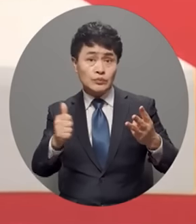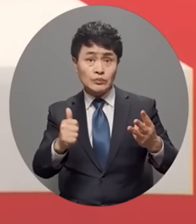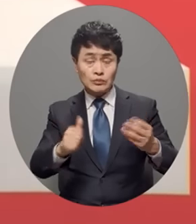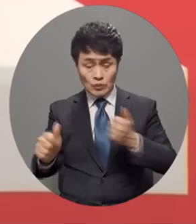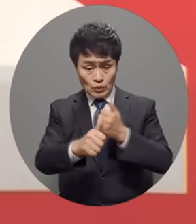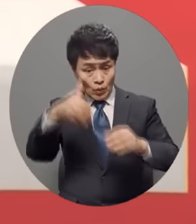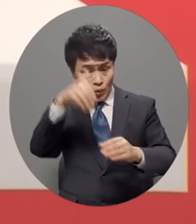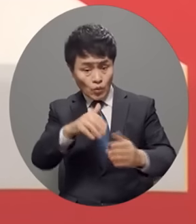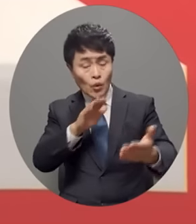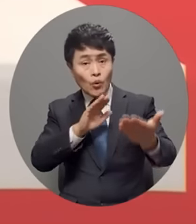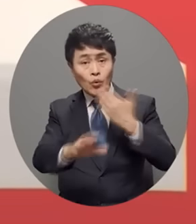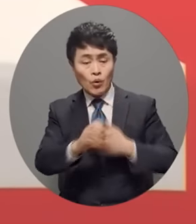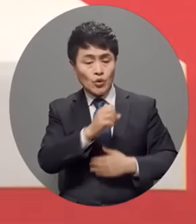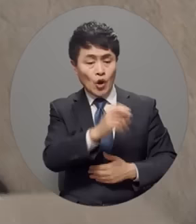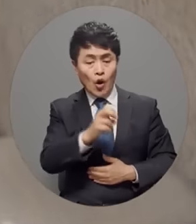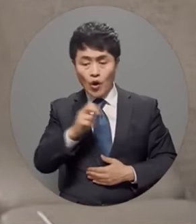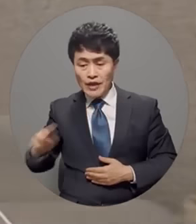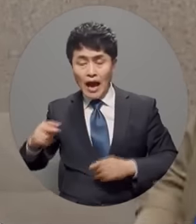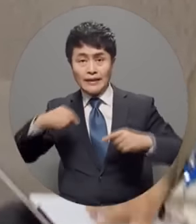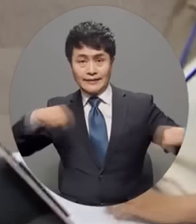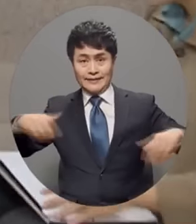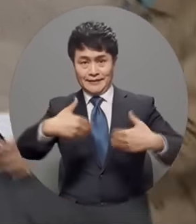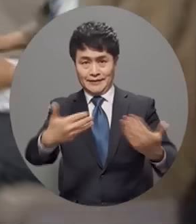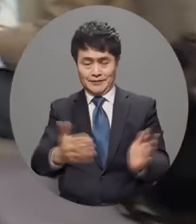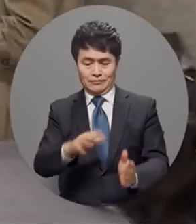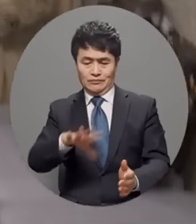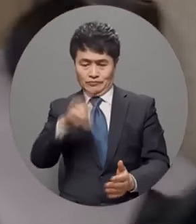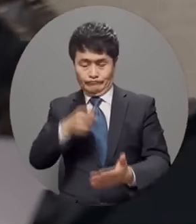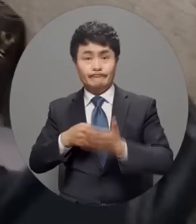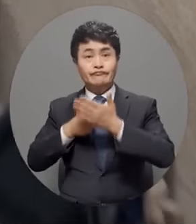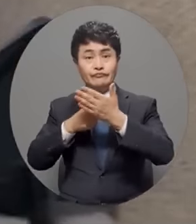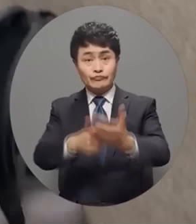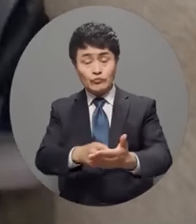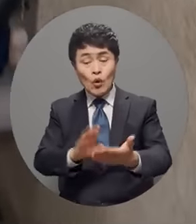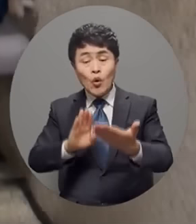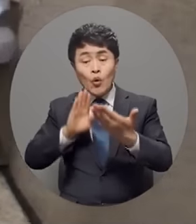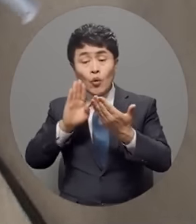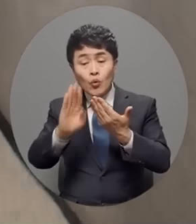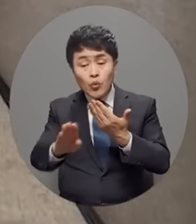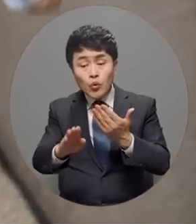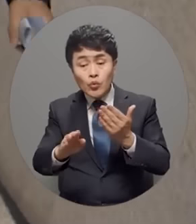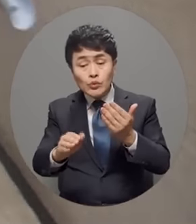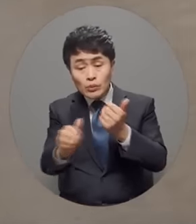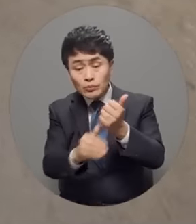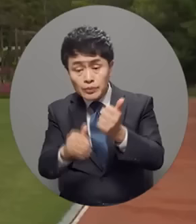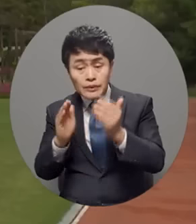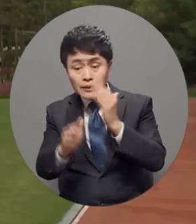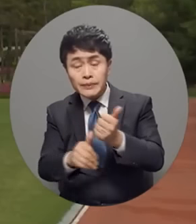다만 윤 대통령이 총선 이후 여야 지도부와의 만남을 우선 추진하면서 후임